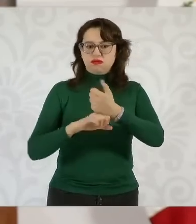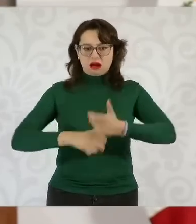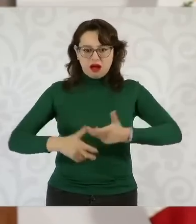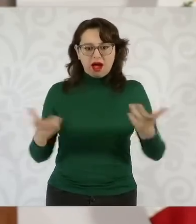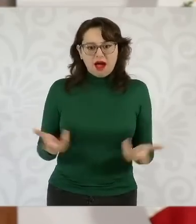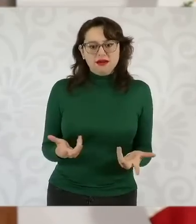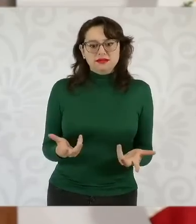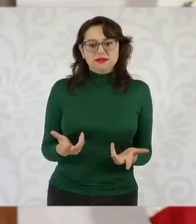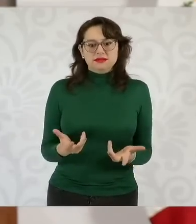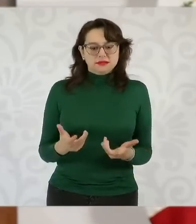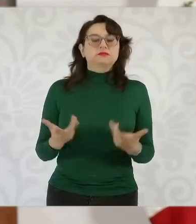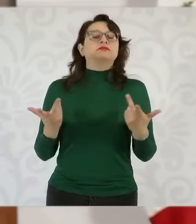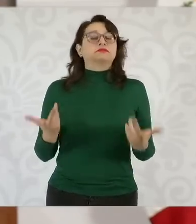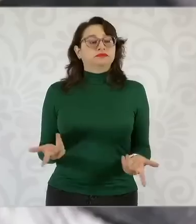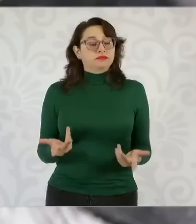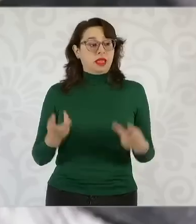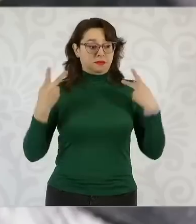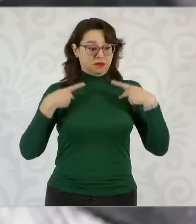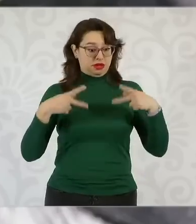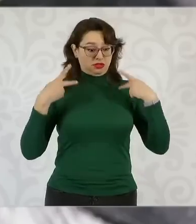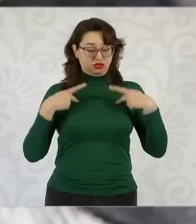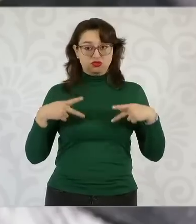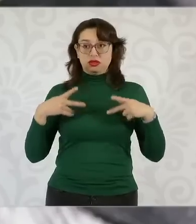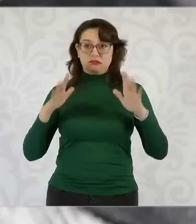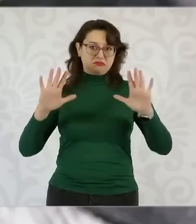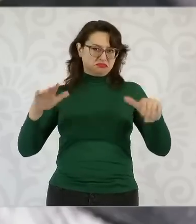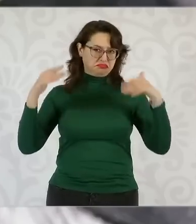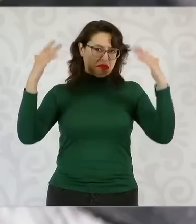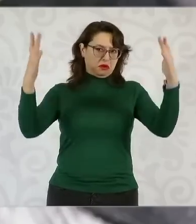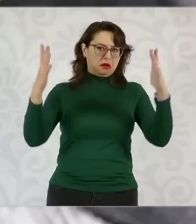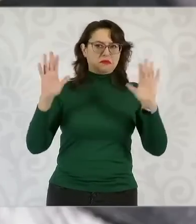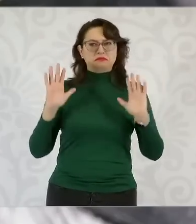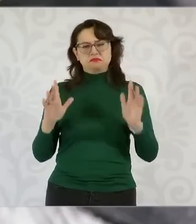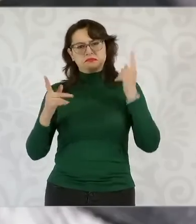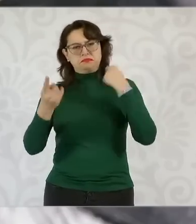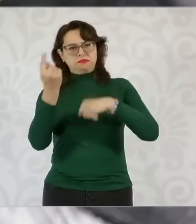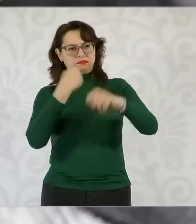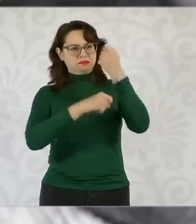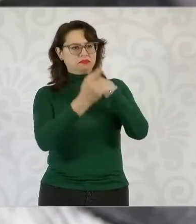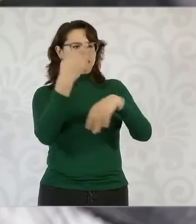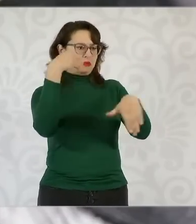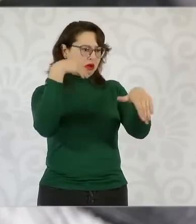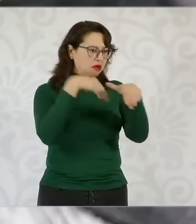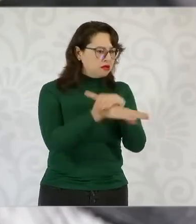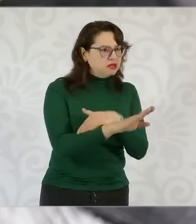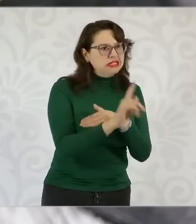para que cada cliente que entra a una tienda o nos visita nuestro sitio en línea se le brinde